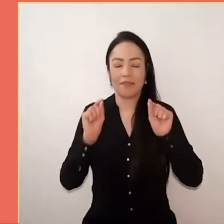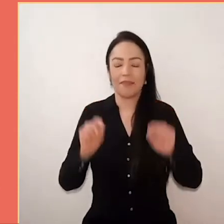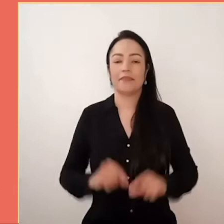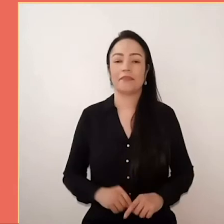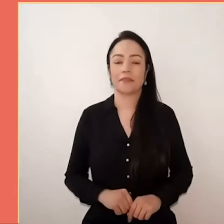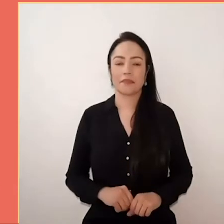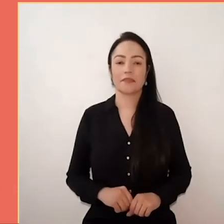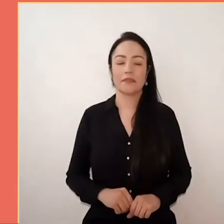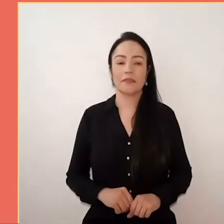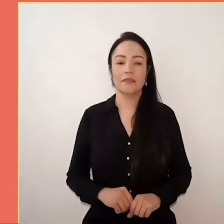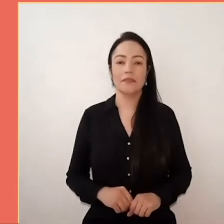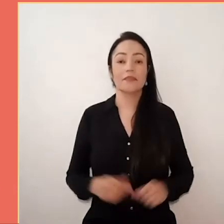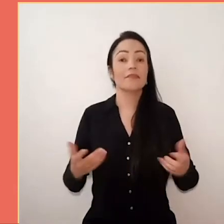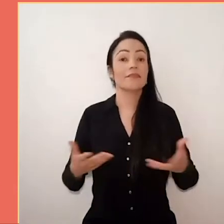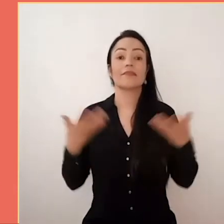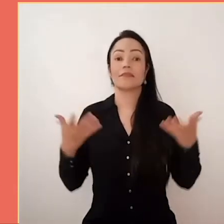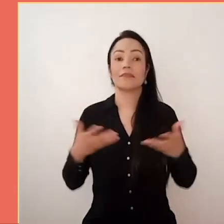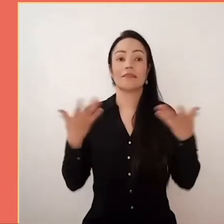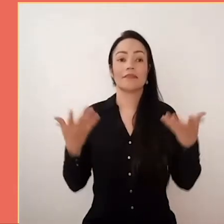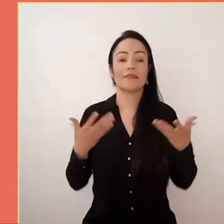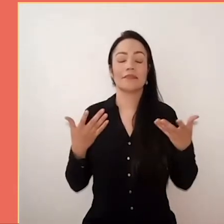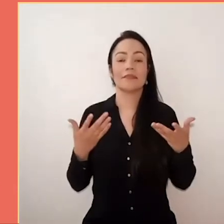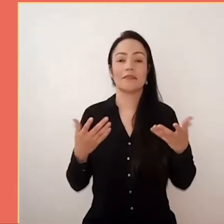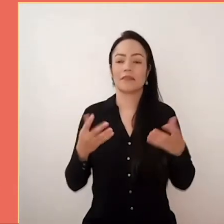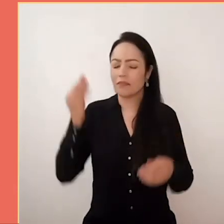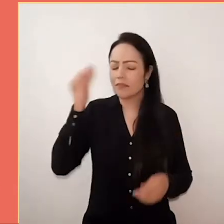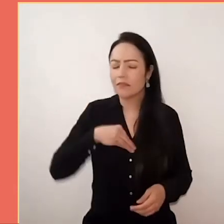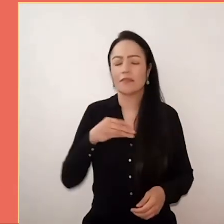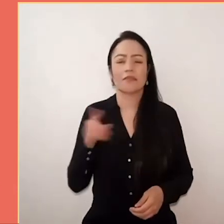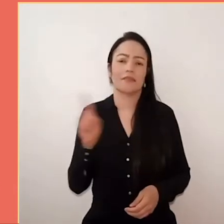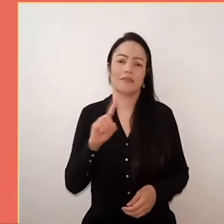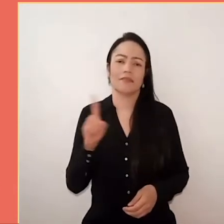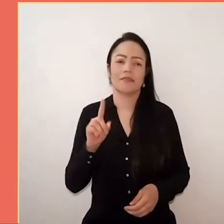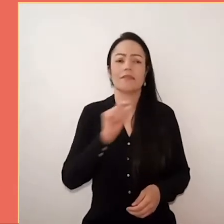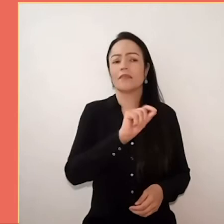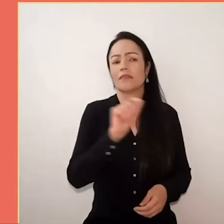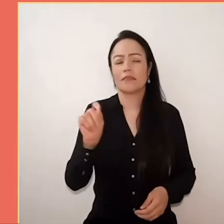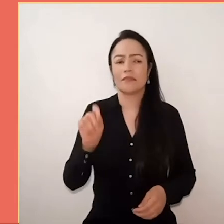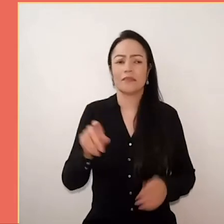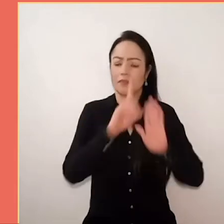desse otimismo, não é a hora de desistir. Acho que ninguém tem o direito de desistir ou de ser pessimista nesse momento